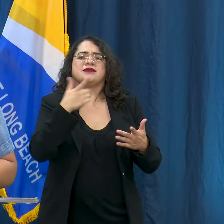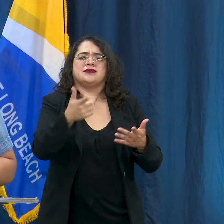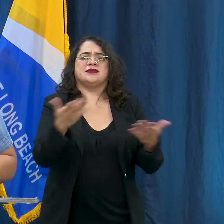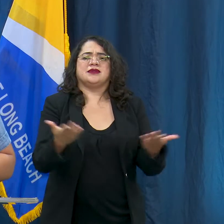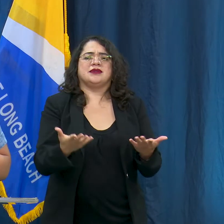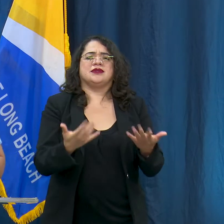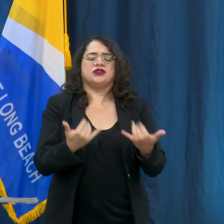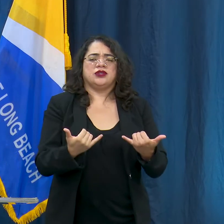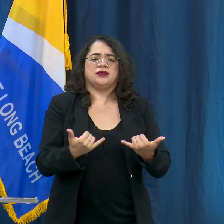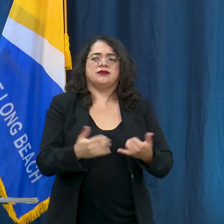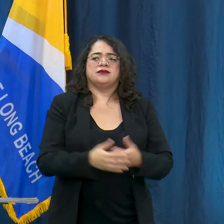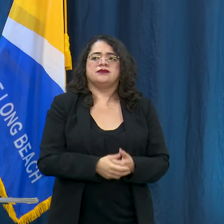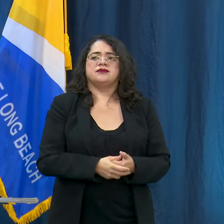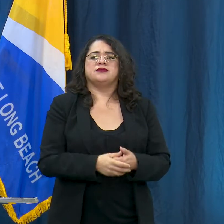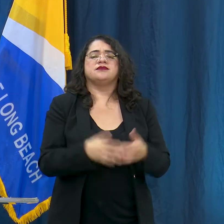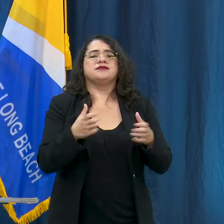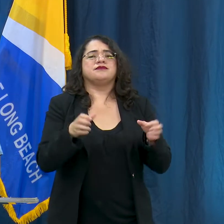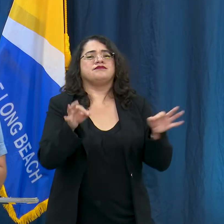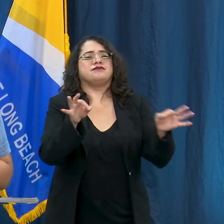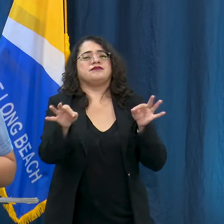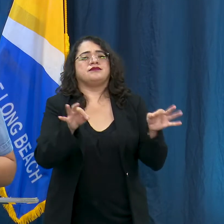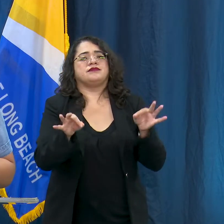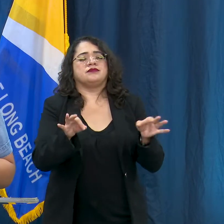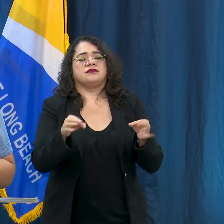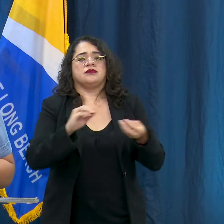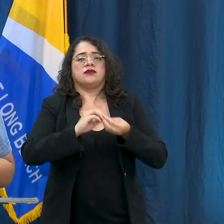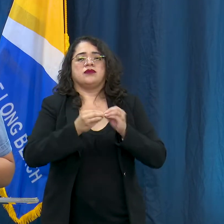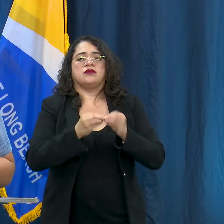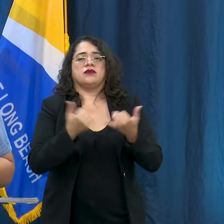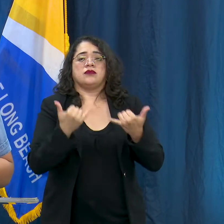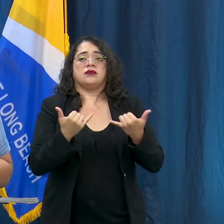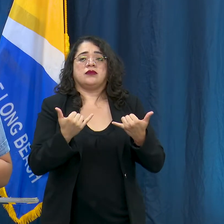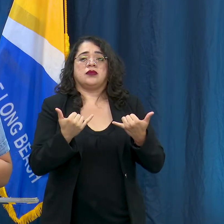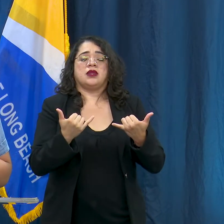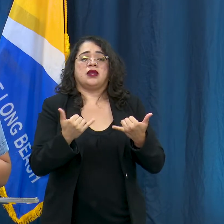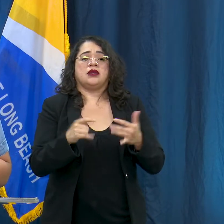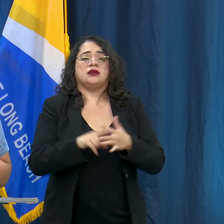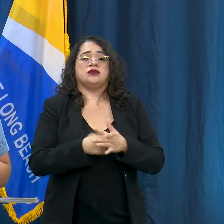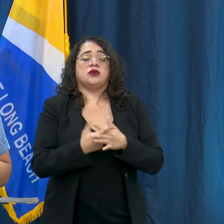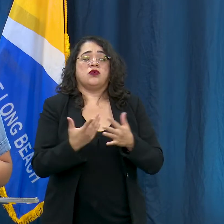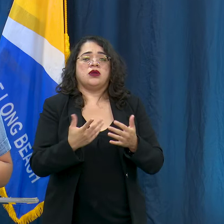que hemos empezar con nuestros números de parte de hoy tenemos dos means cuatro